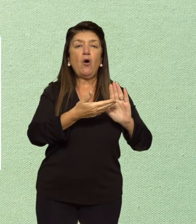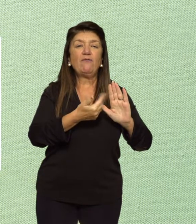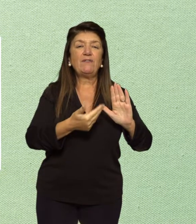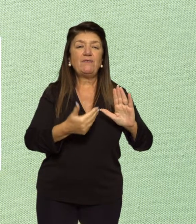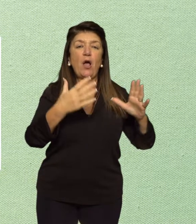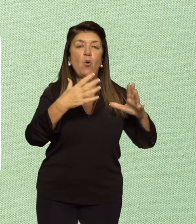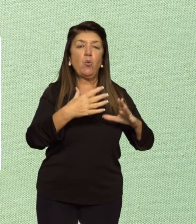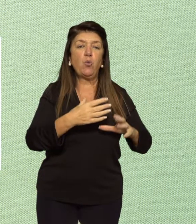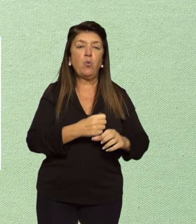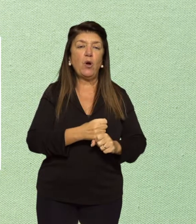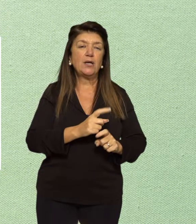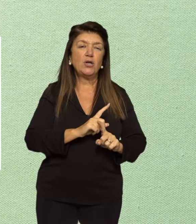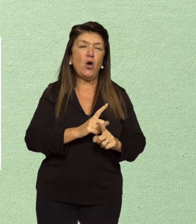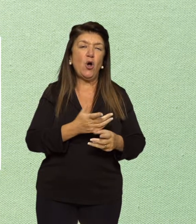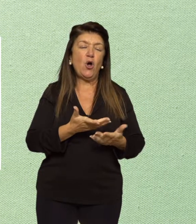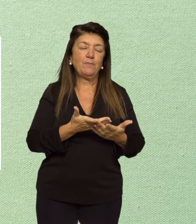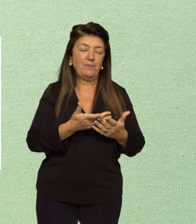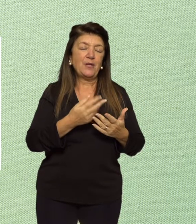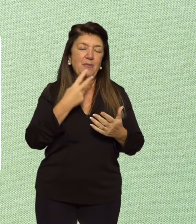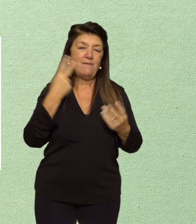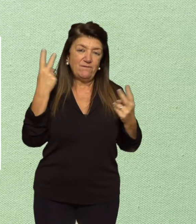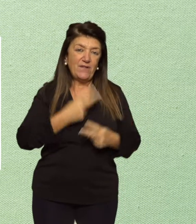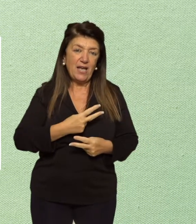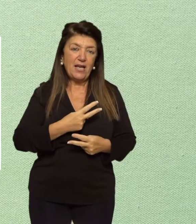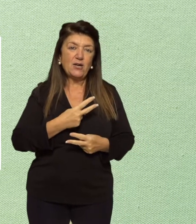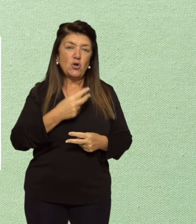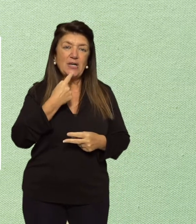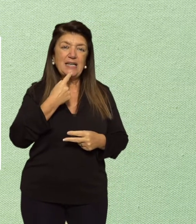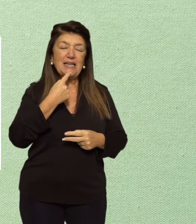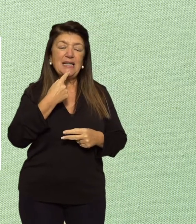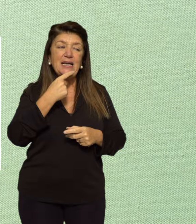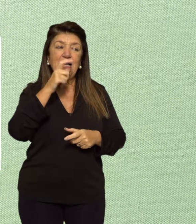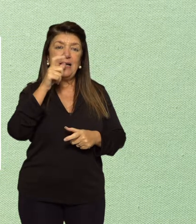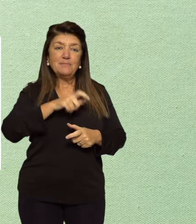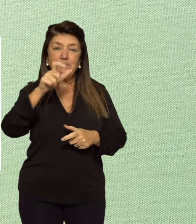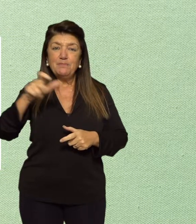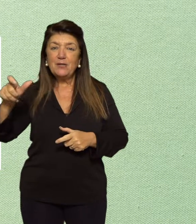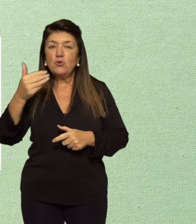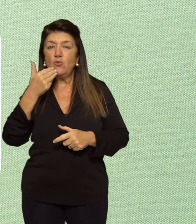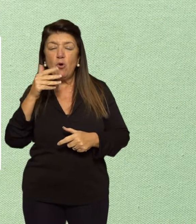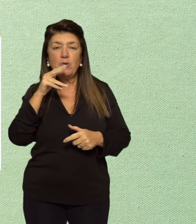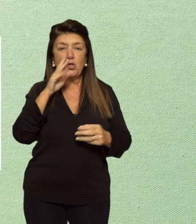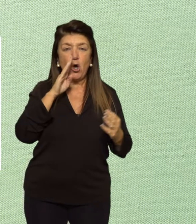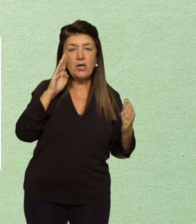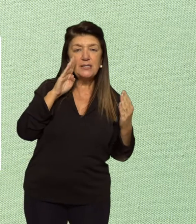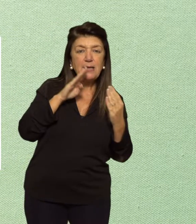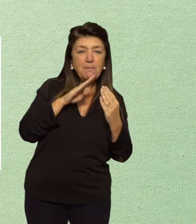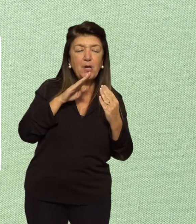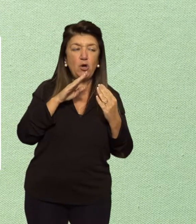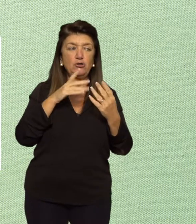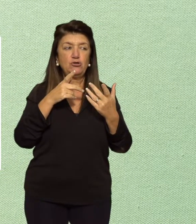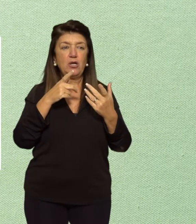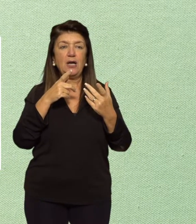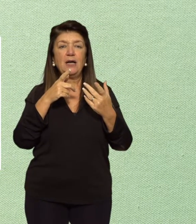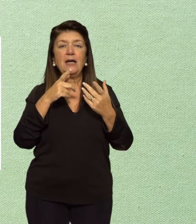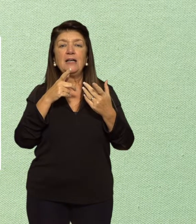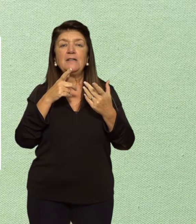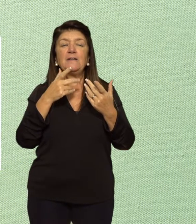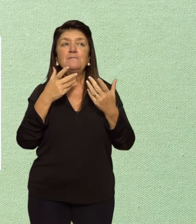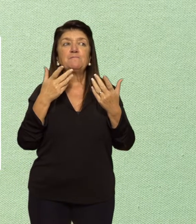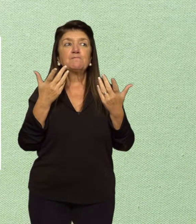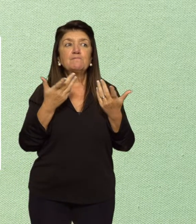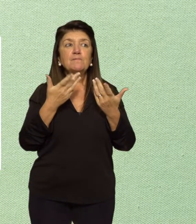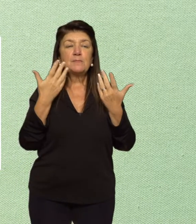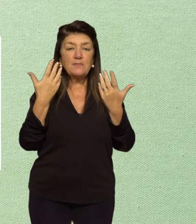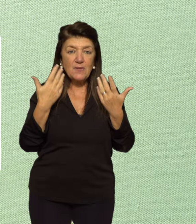che si approcciano e che lavorano e che incontrano donne e uomini che hanno appunto... incontrato questa